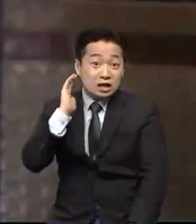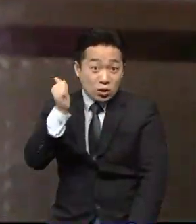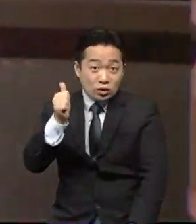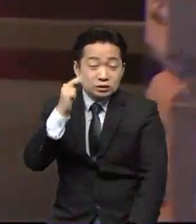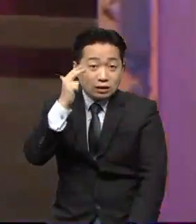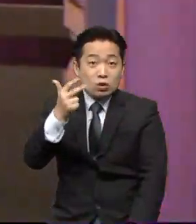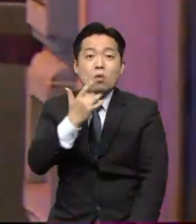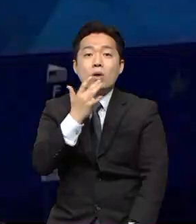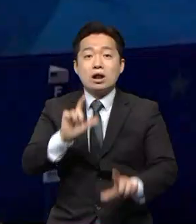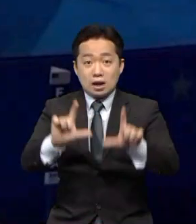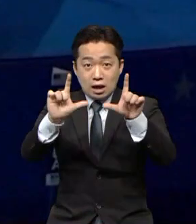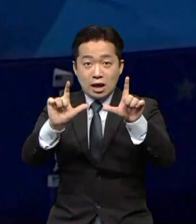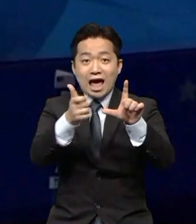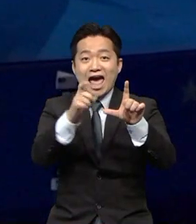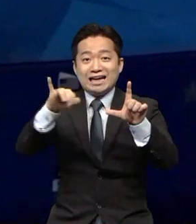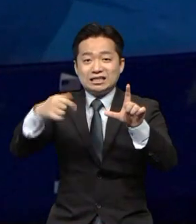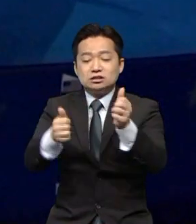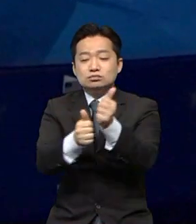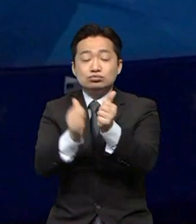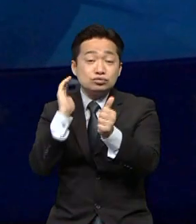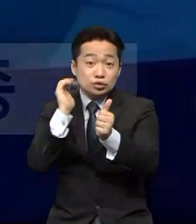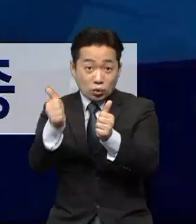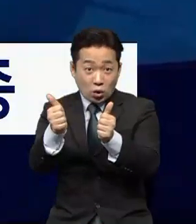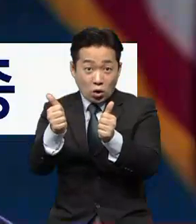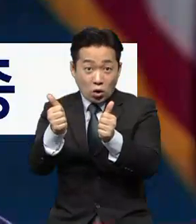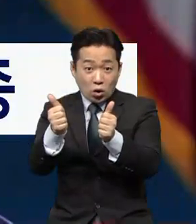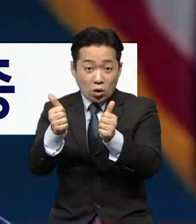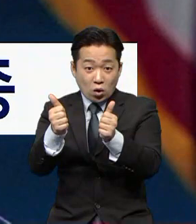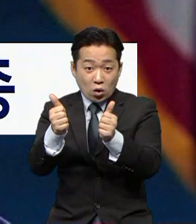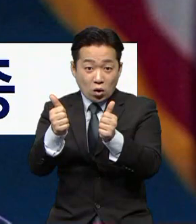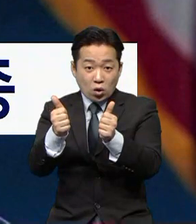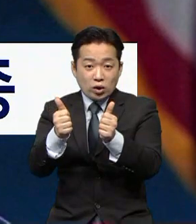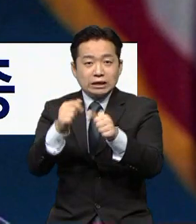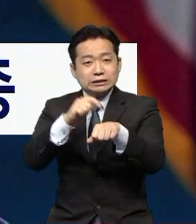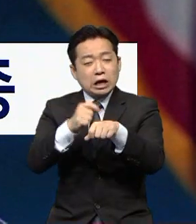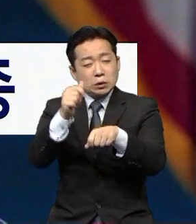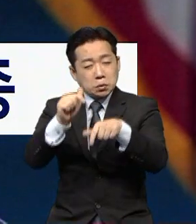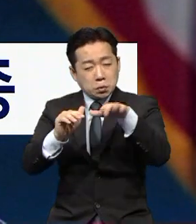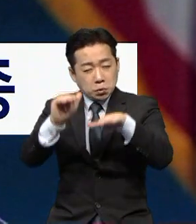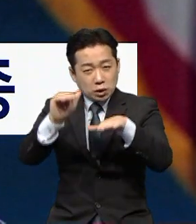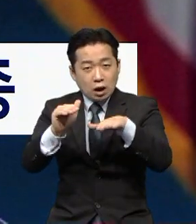화요일 해리스 부통령 당선인도 바이든 당선인과 시차를 두고 잇따라 공개